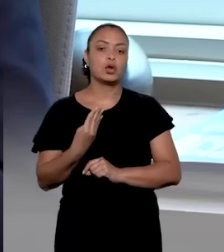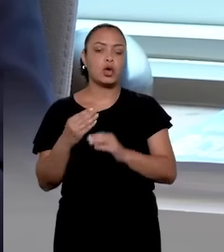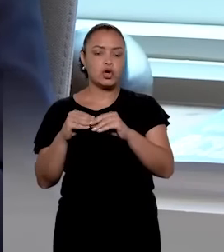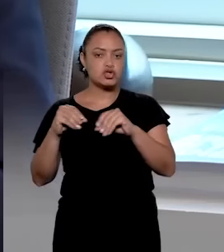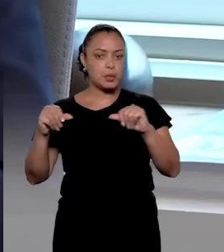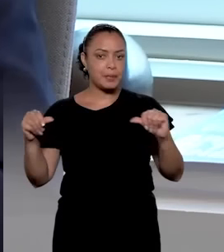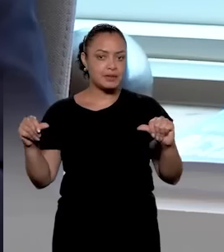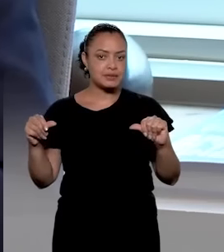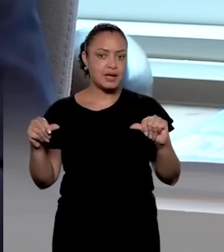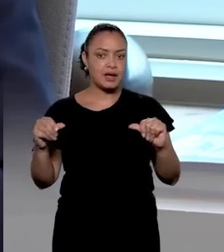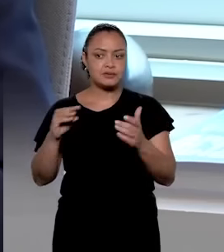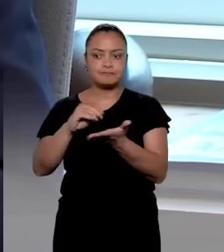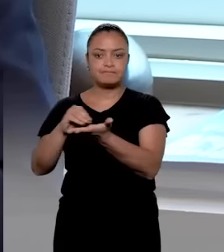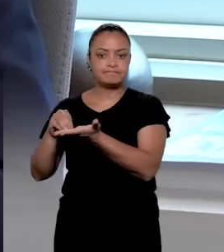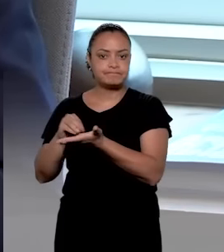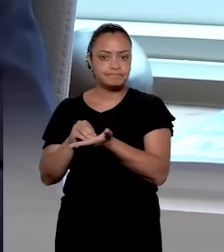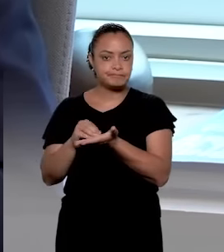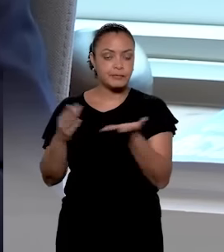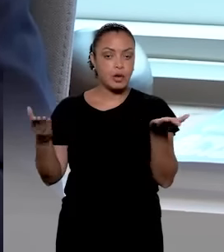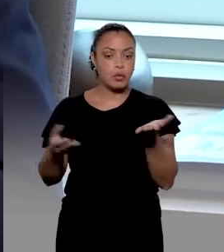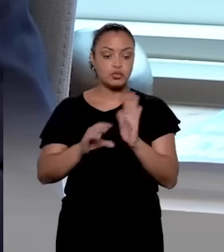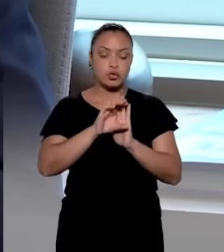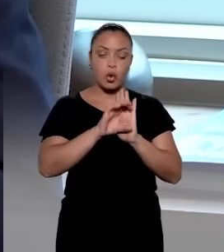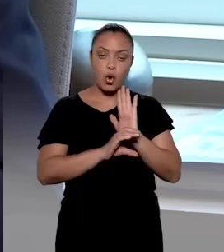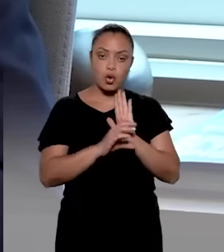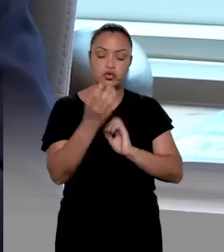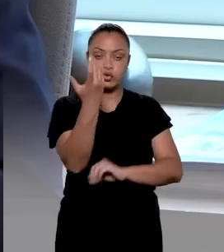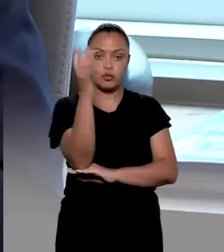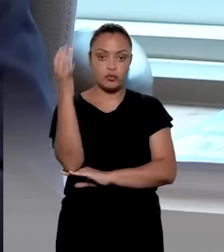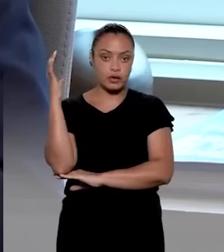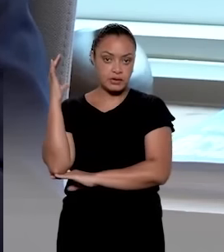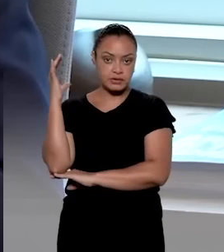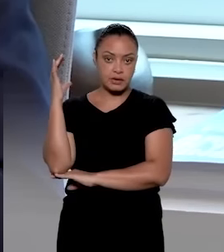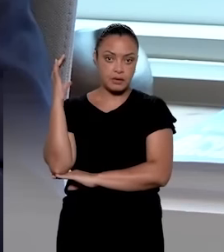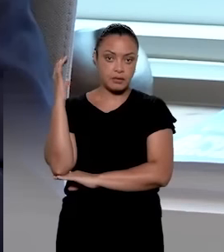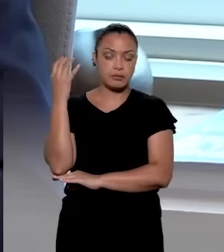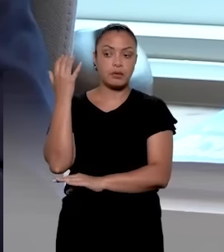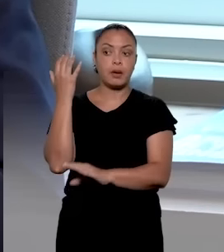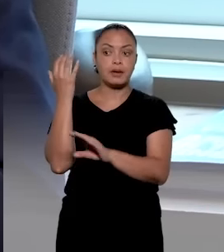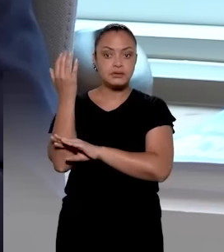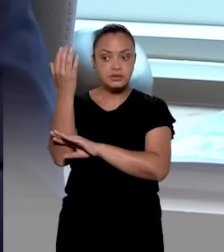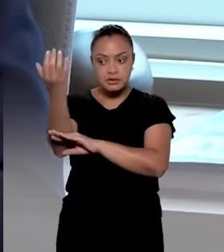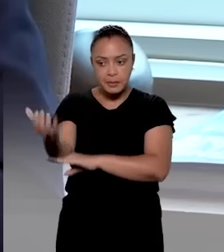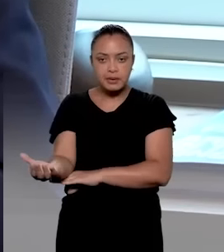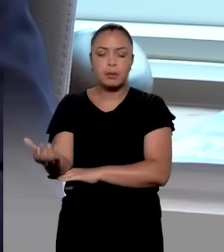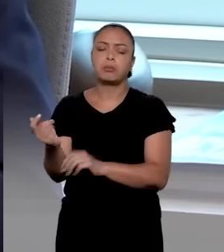de hectares de pastagem degradada. Hoje, com o corte florestal, o desmatamento legal é permitido,